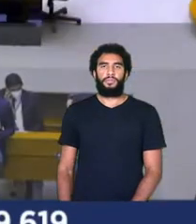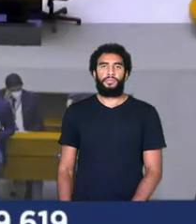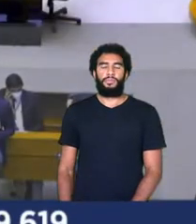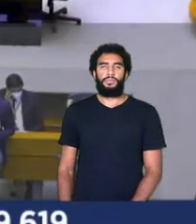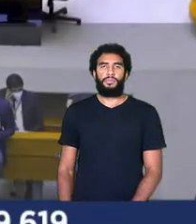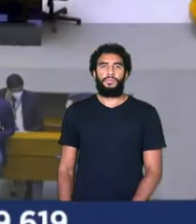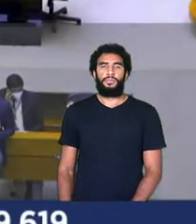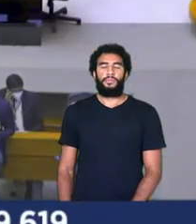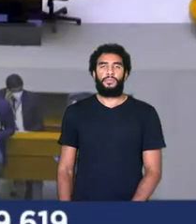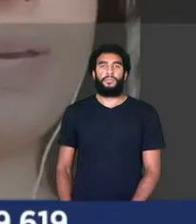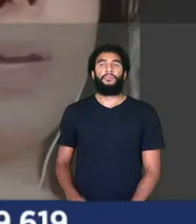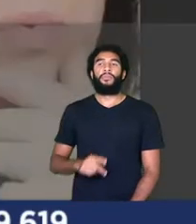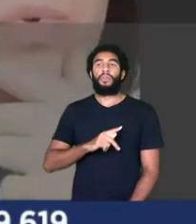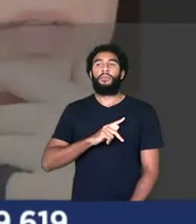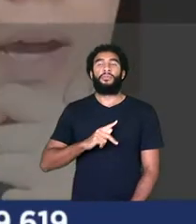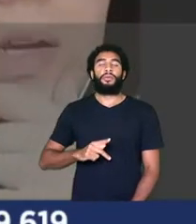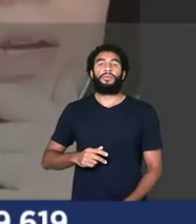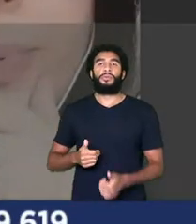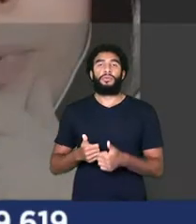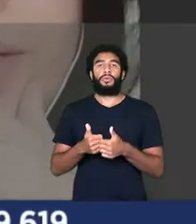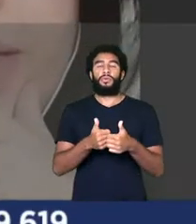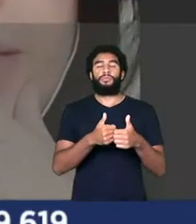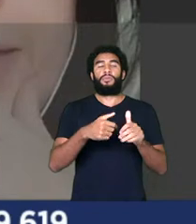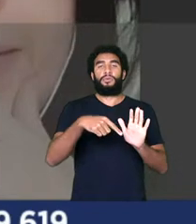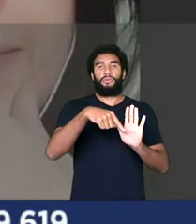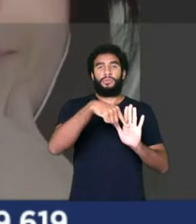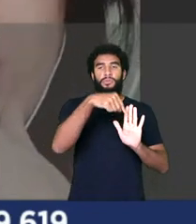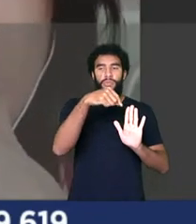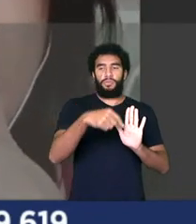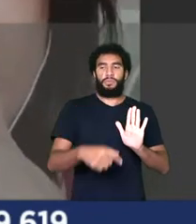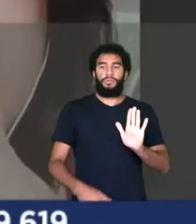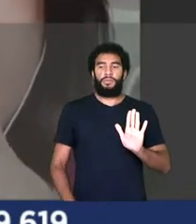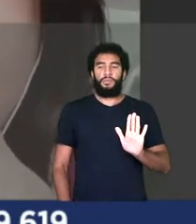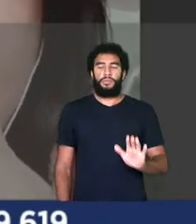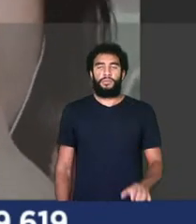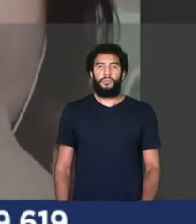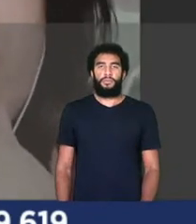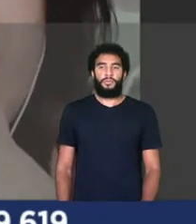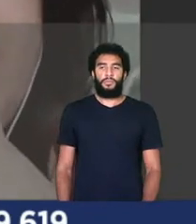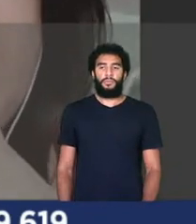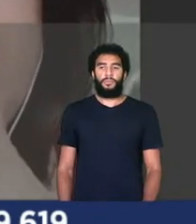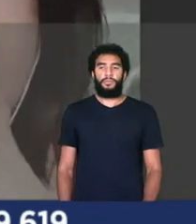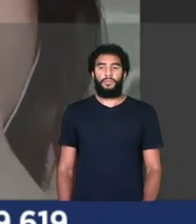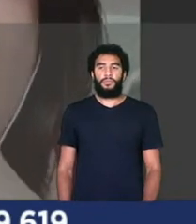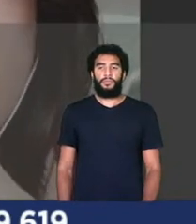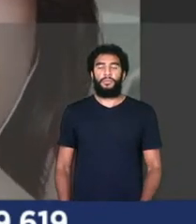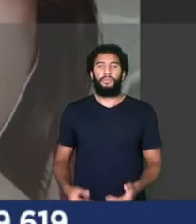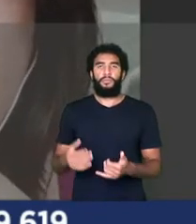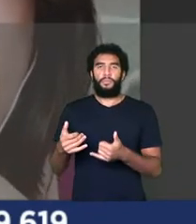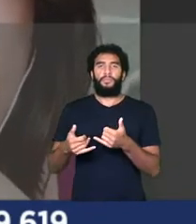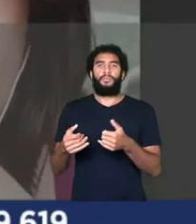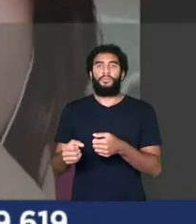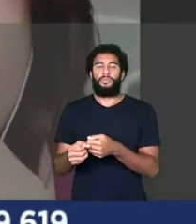OBRIGADO, COMO ORIENTA O PSOL? -- [DEPUTADA]: PRESIDENTE, O PSOL PSOL ACOMPANHA O DESTAQUE, PORQUE O CID JOGOS, ELE VAI INCIDIR